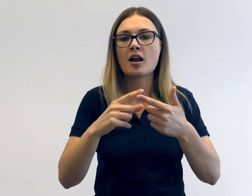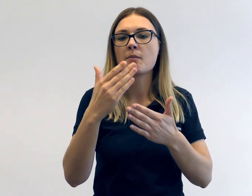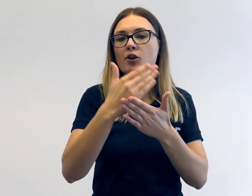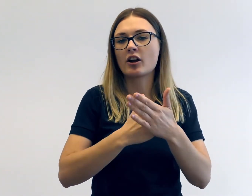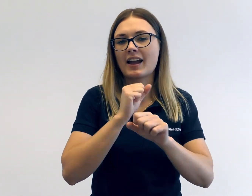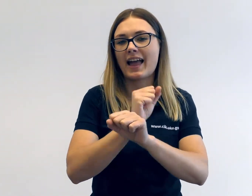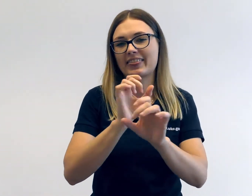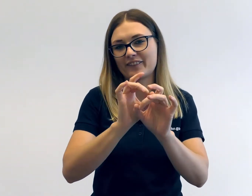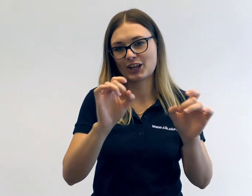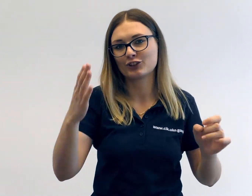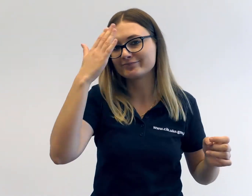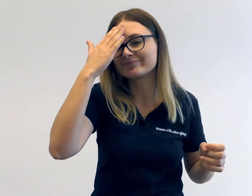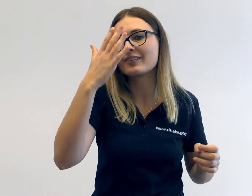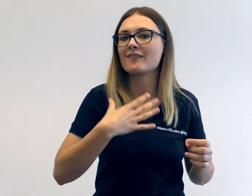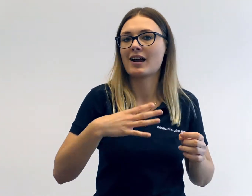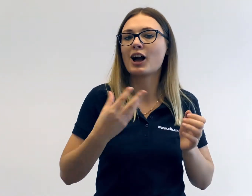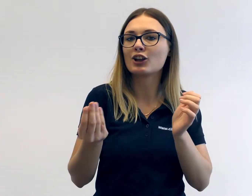oraz programu antywirusowego.